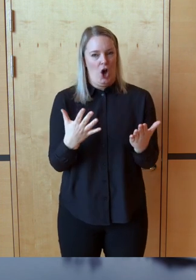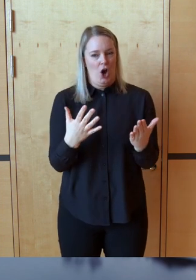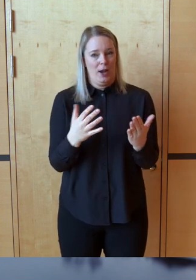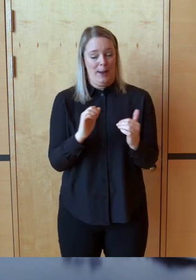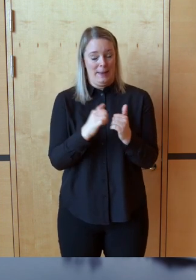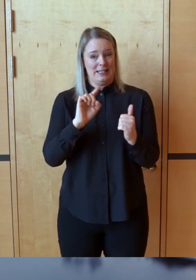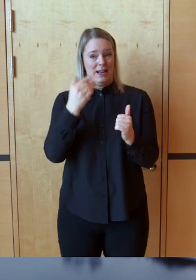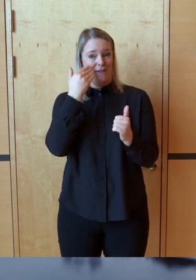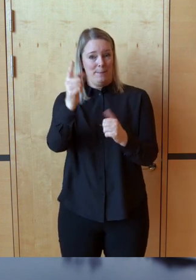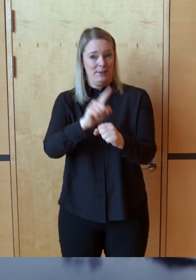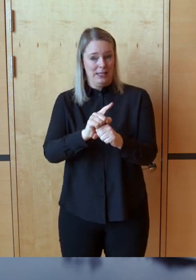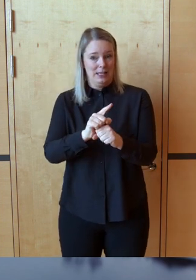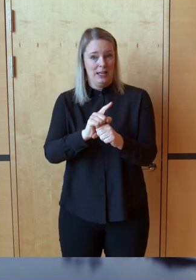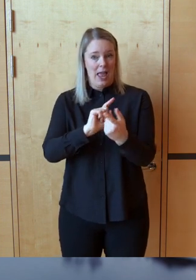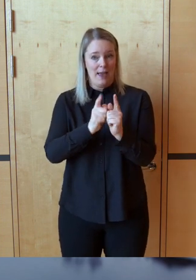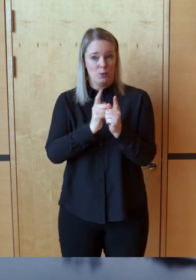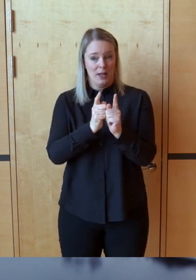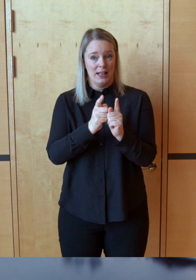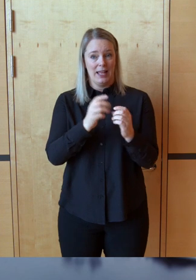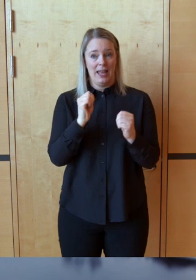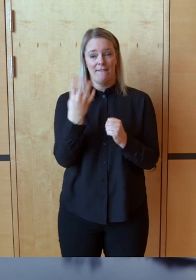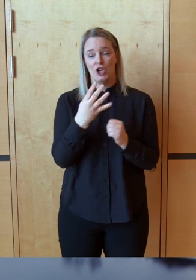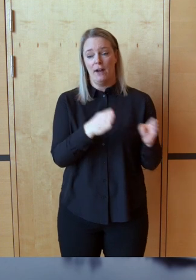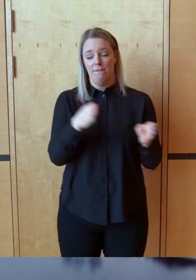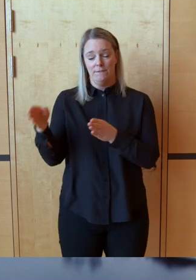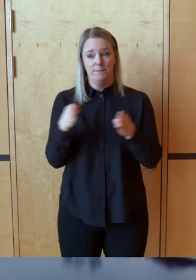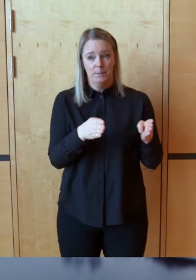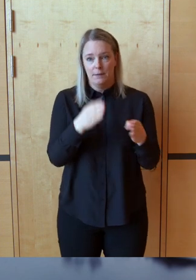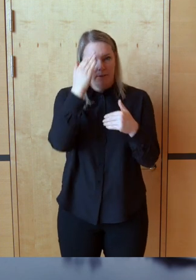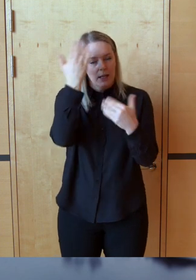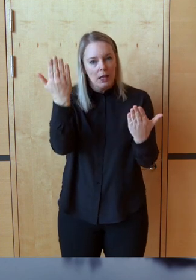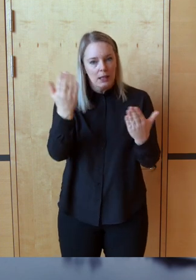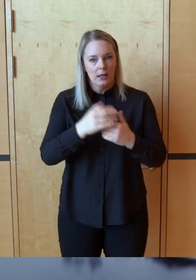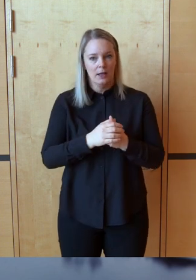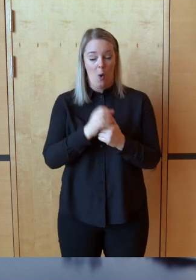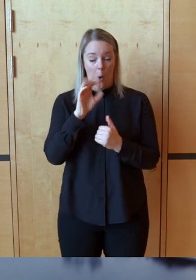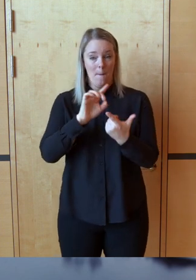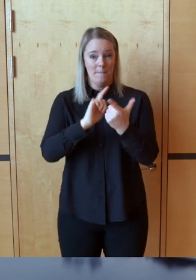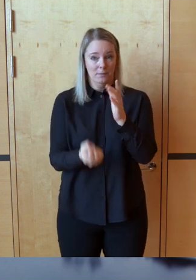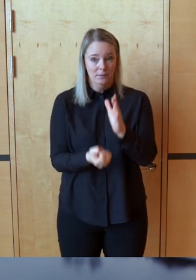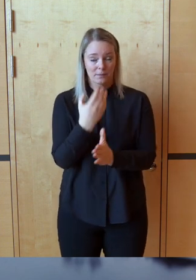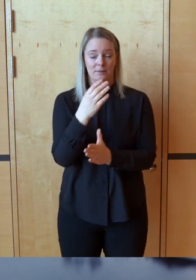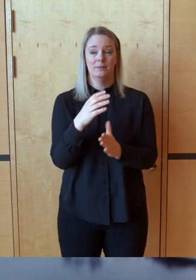Det vet jag inte riktigt när det är så att den är ju hur som helst även om det skulle bli en ny E4 så är den Vad är 4